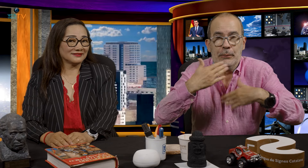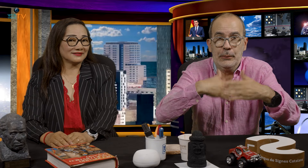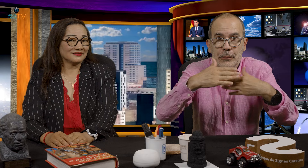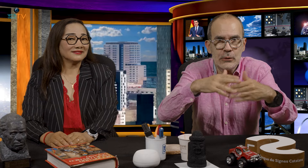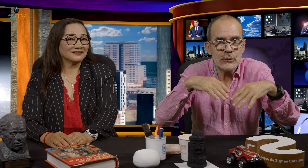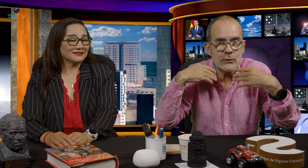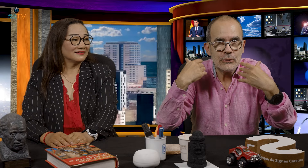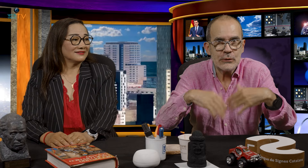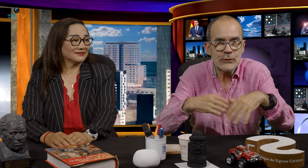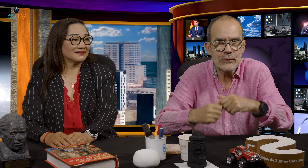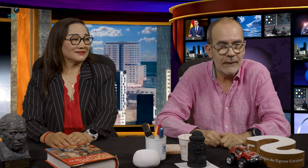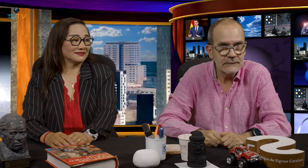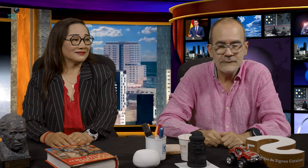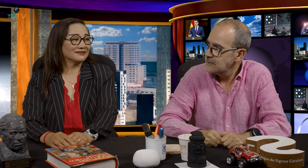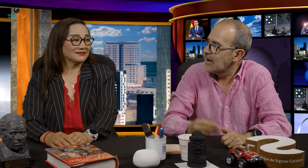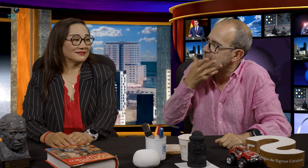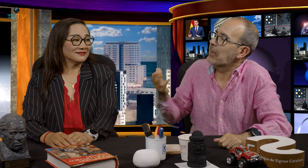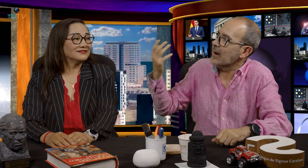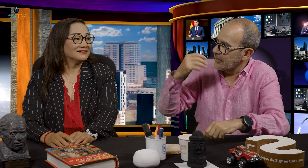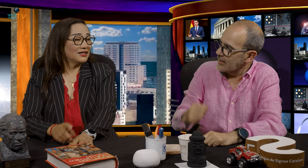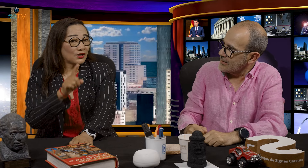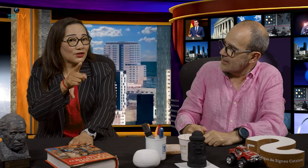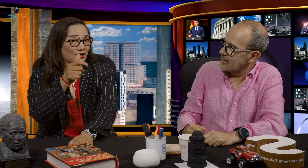El tiempo vuela, pasa muy rápido. ¿Qué te parece?